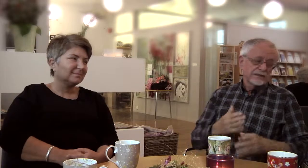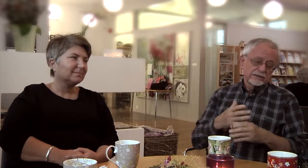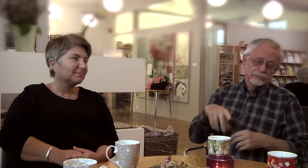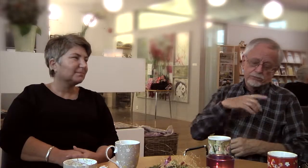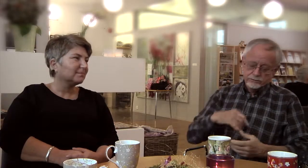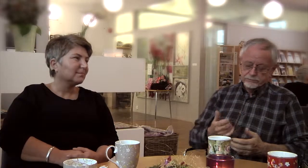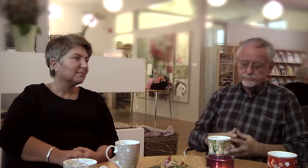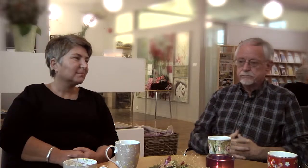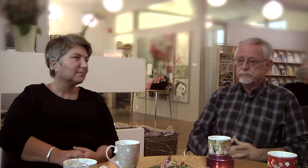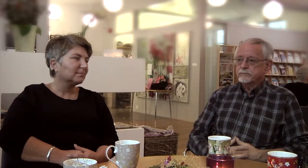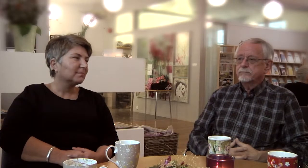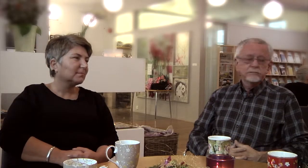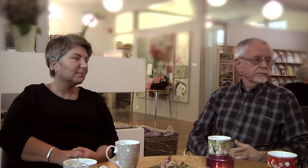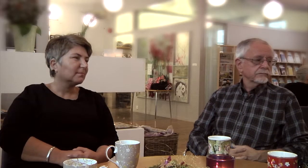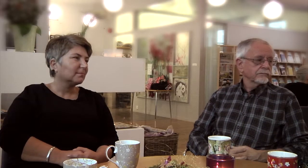Jeg er ikke det, vi er flere.